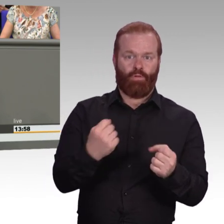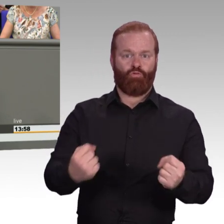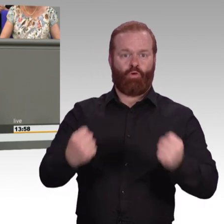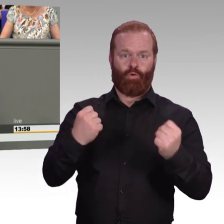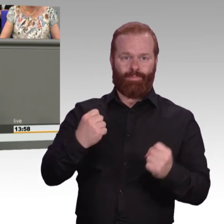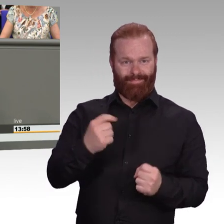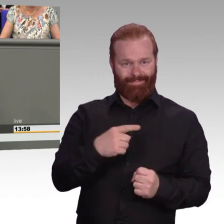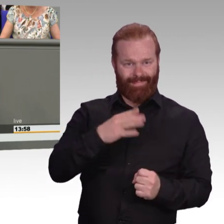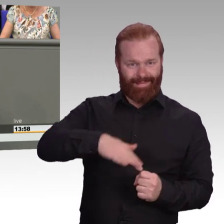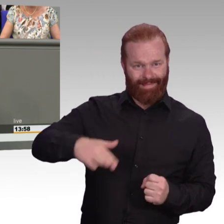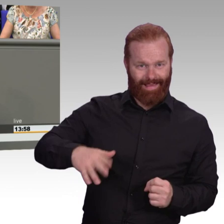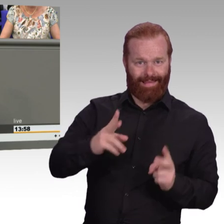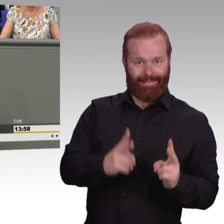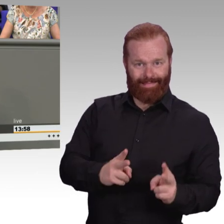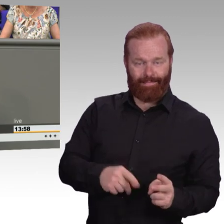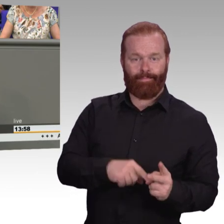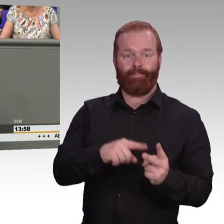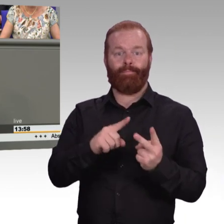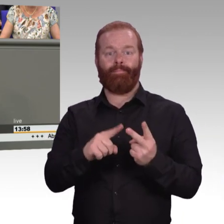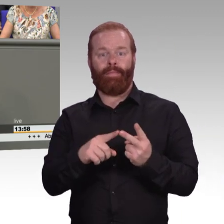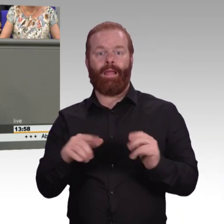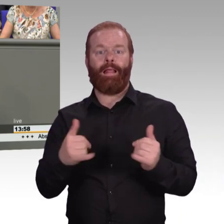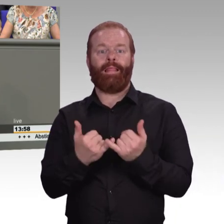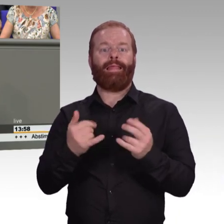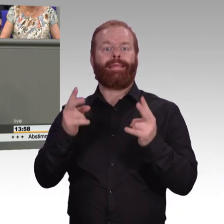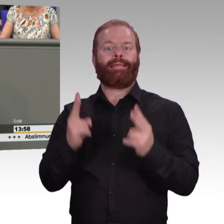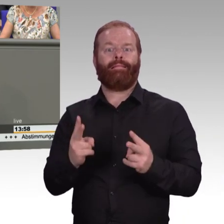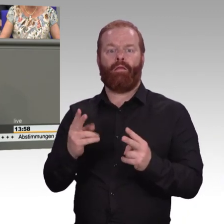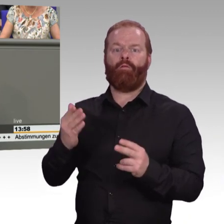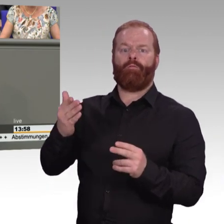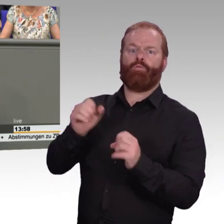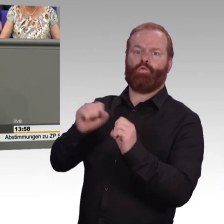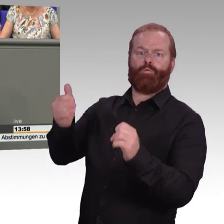das Abschlusspapier dieser Arbeitsgruppe abzuwarten und zwar aus zwei Gründen: